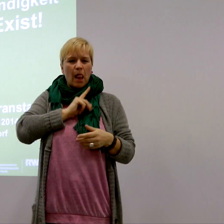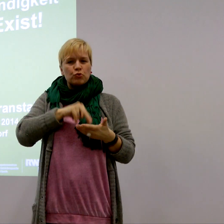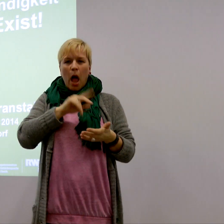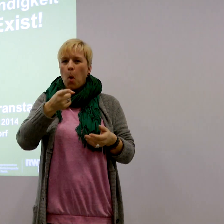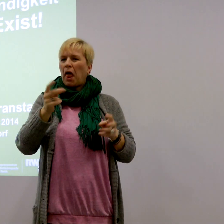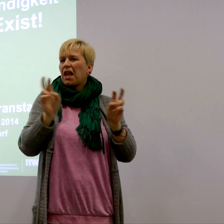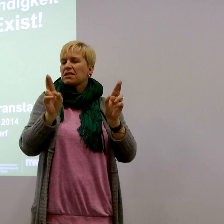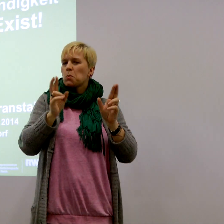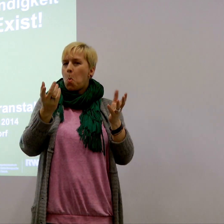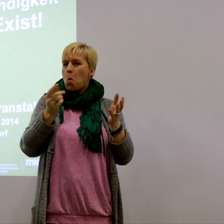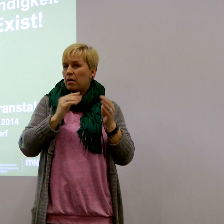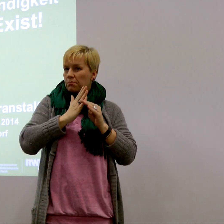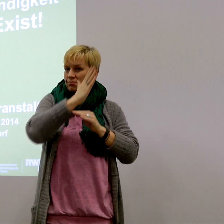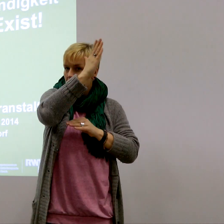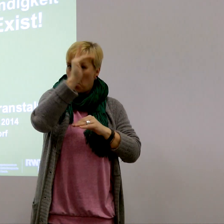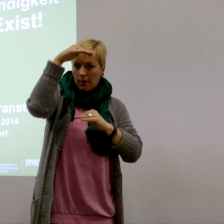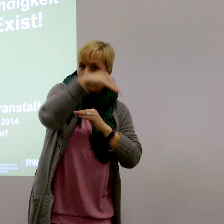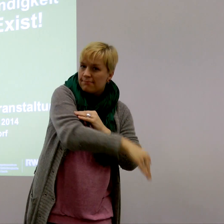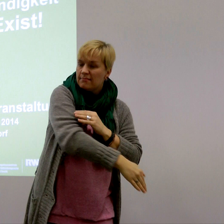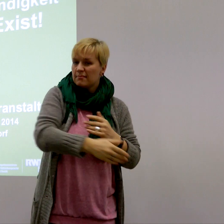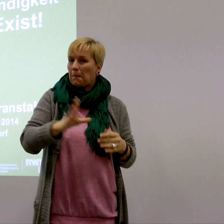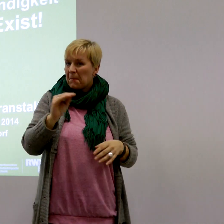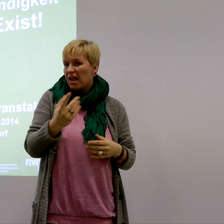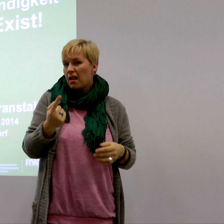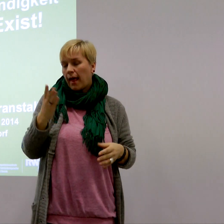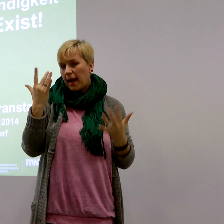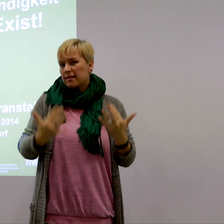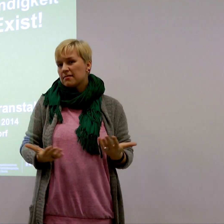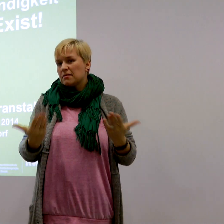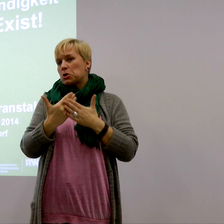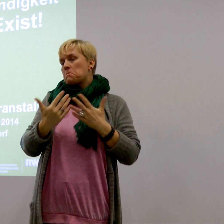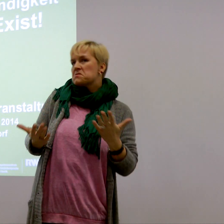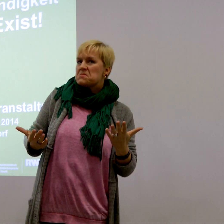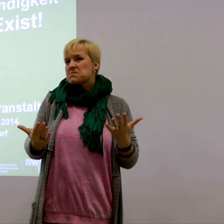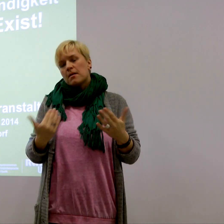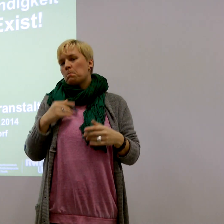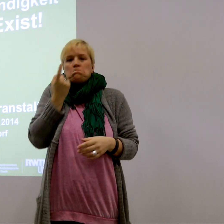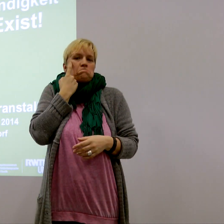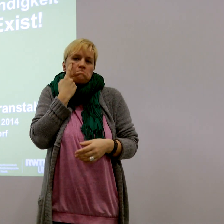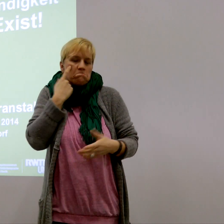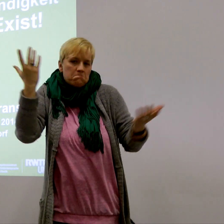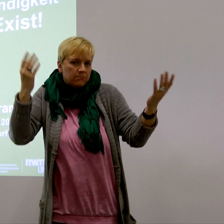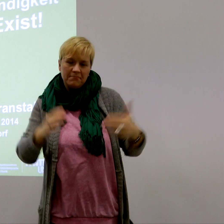Aber die Selbstständigkeit ist ja mit Risiken verbunden. Es kann aufwärts gehen oder abwärts. Das muss man mitbedenken. Daher schauen wir mal.